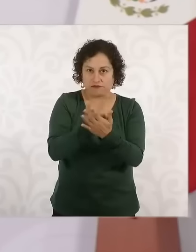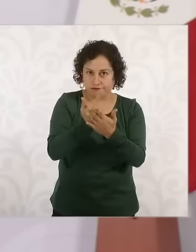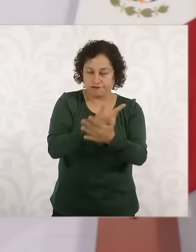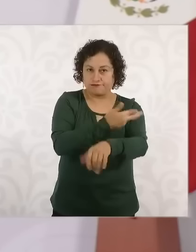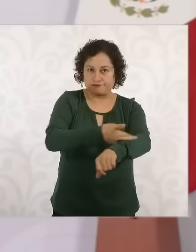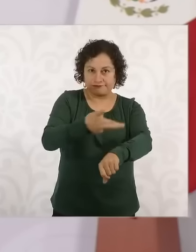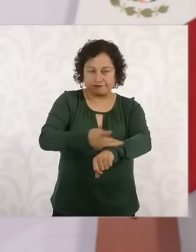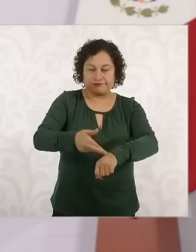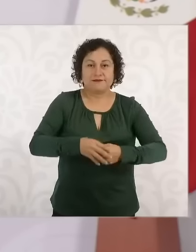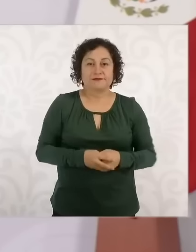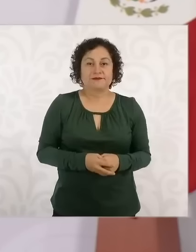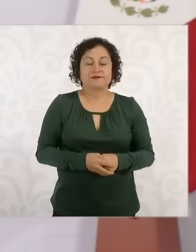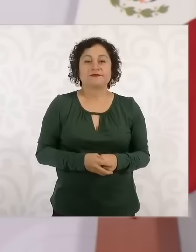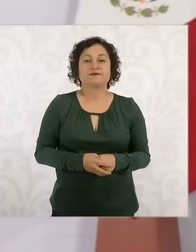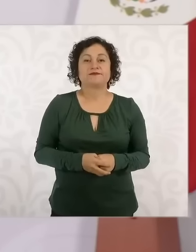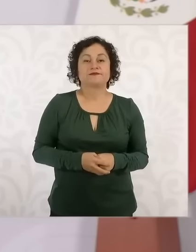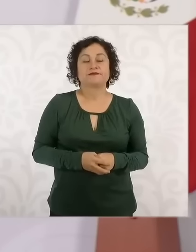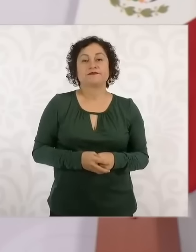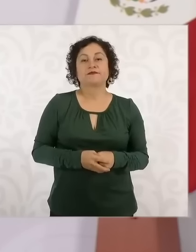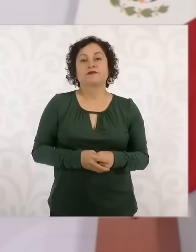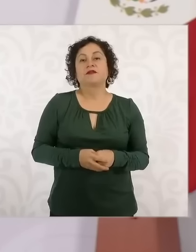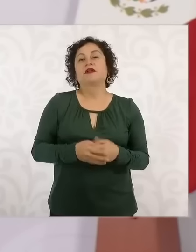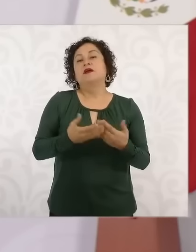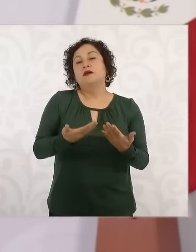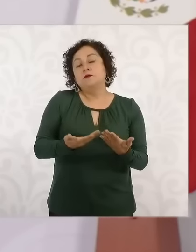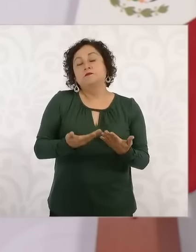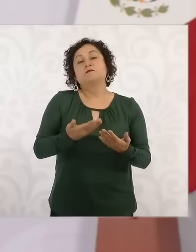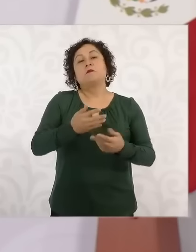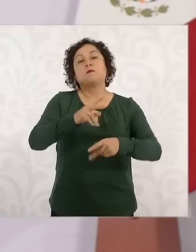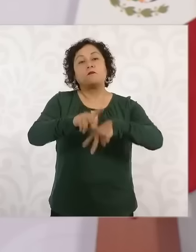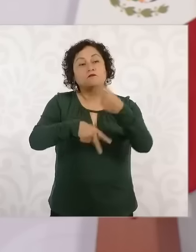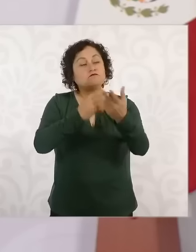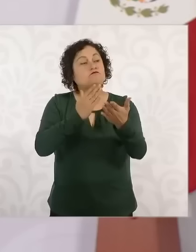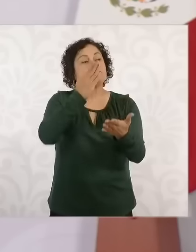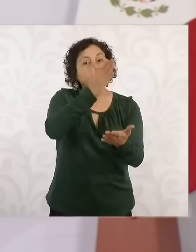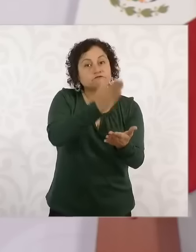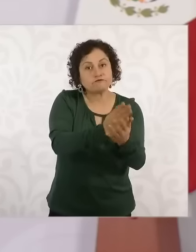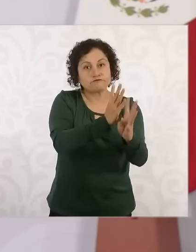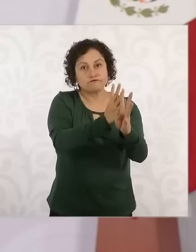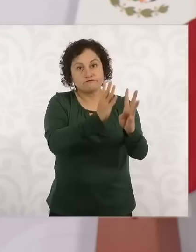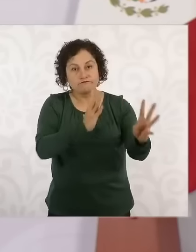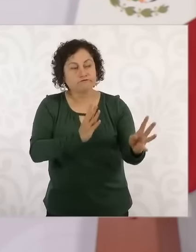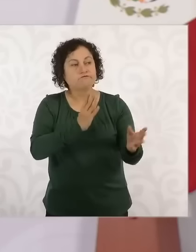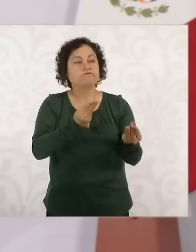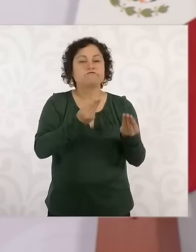revisión de los documentos que se tengan eh de manera correcta. Se les ordena como se requiere